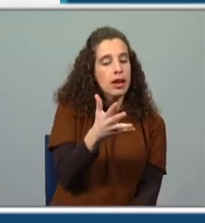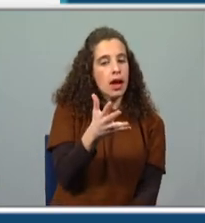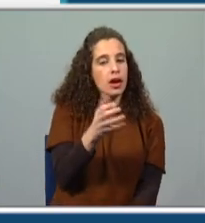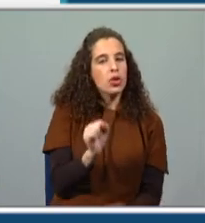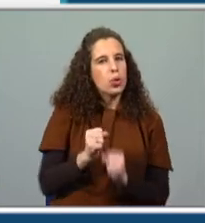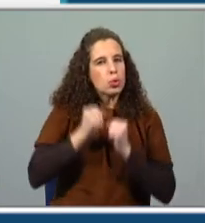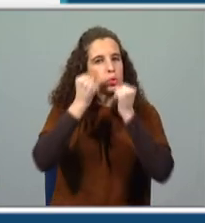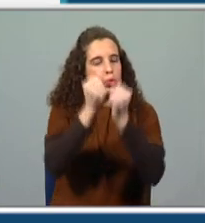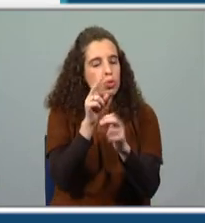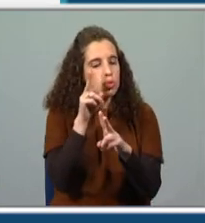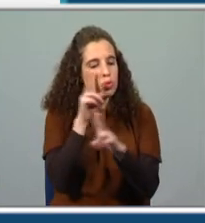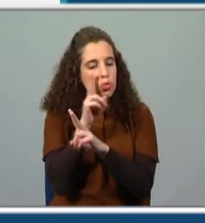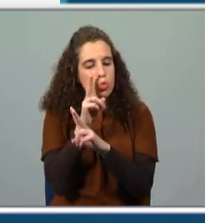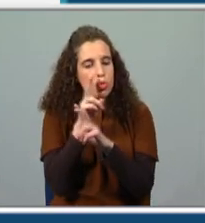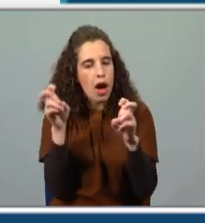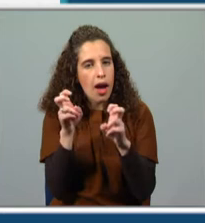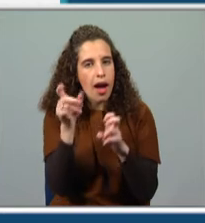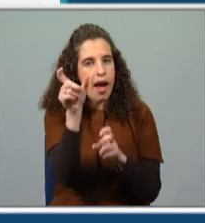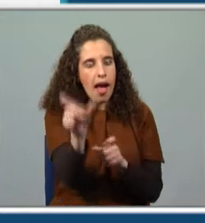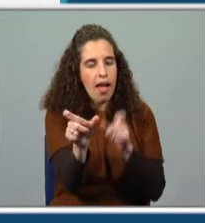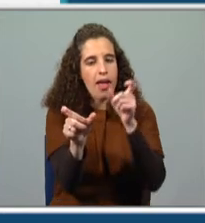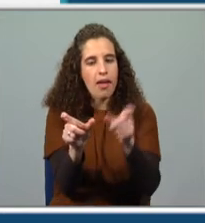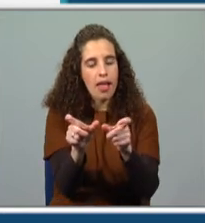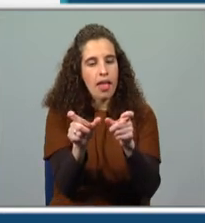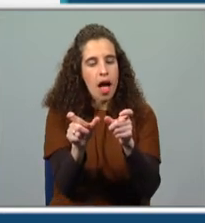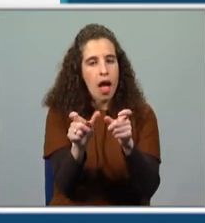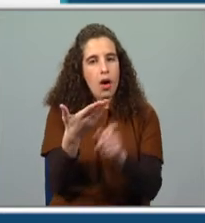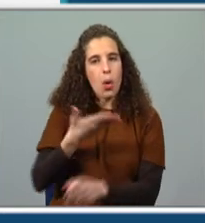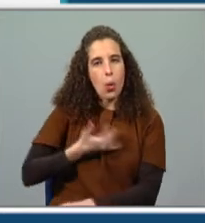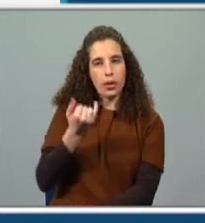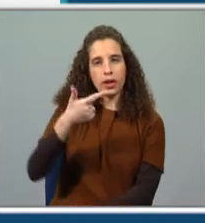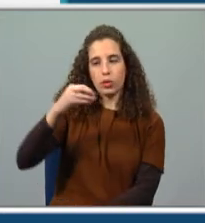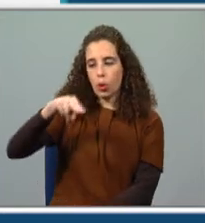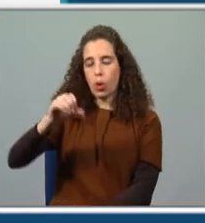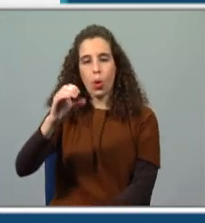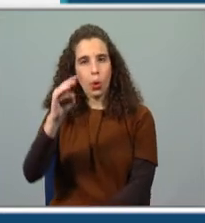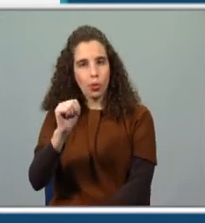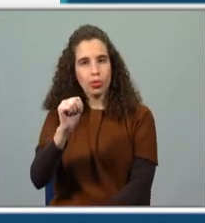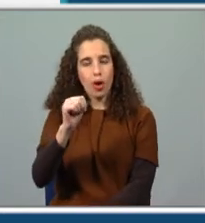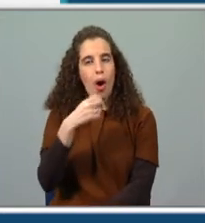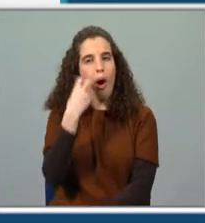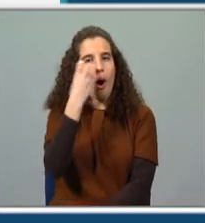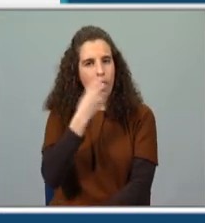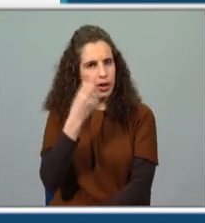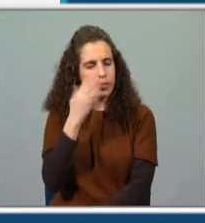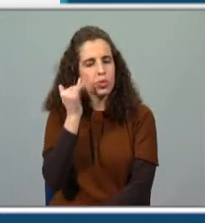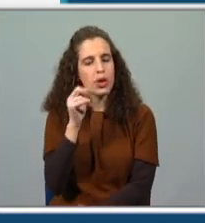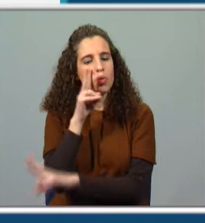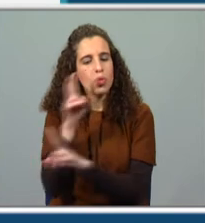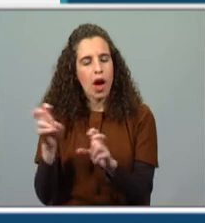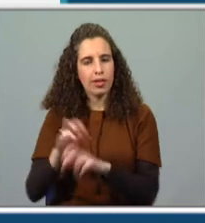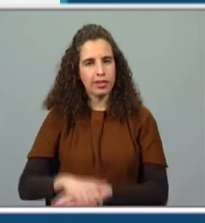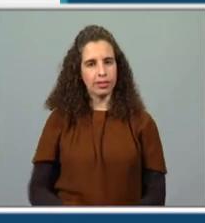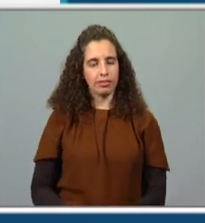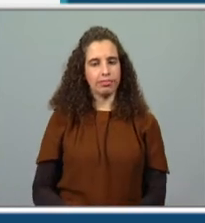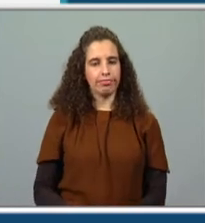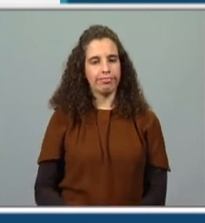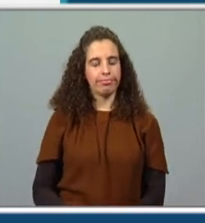encontrar palavras com os ditongos orais Vamos tentar encontrar paramos 找到帶有口語雙元音的單詞讓我們試著找到我們停下來